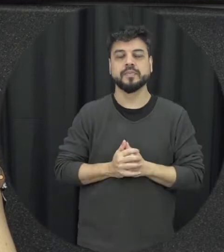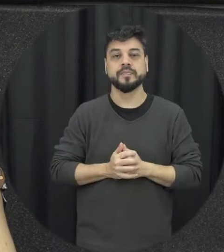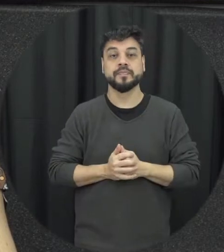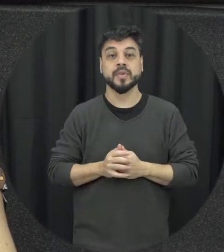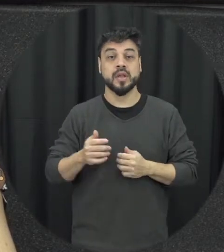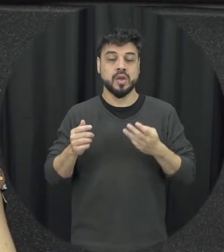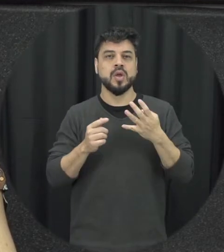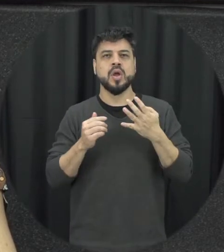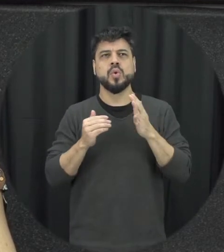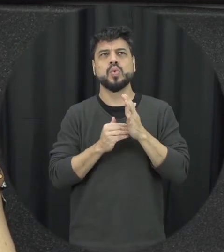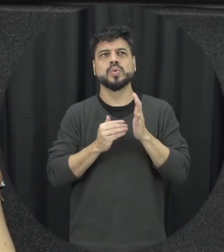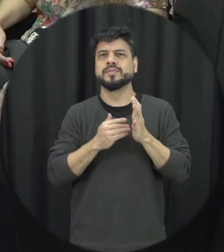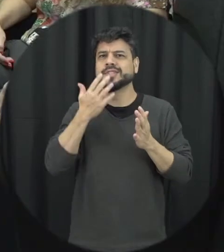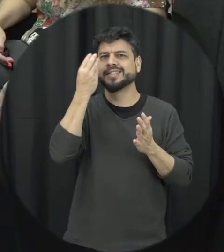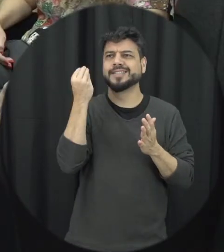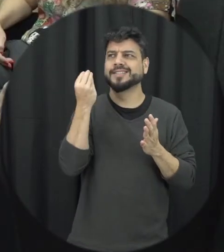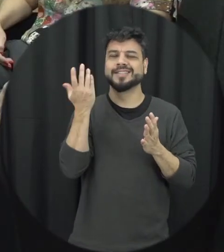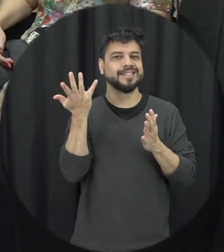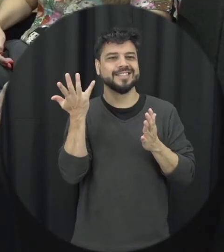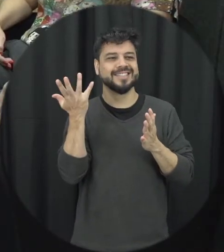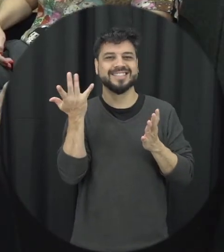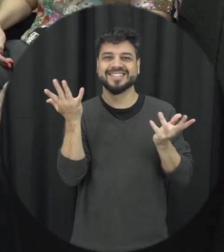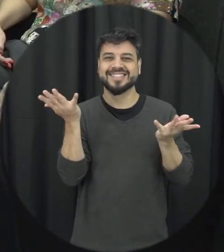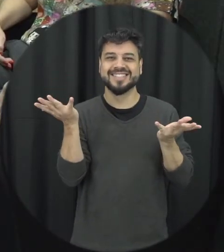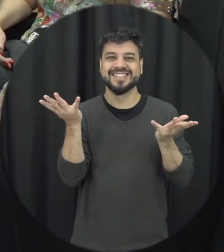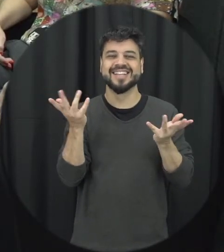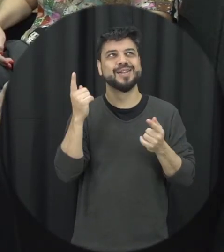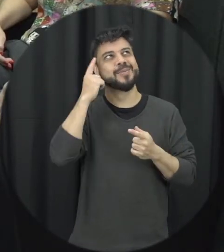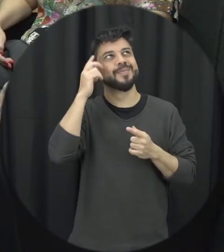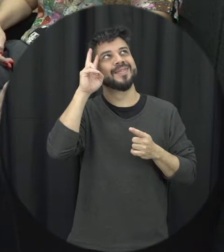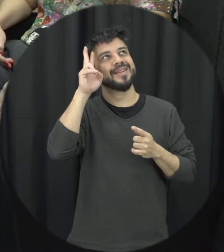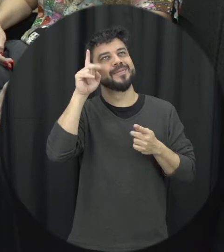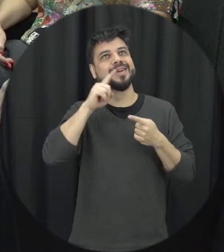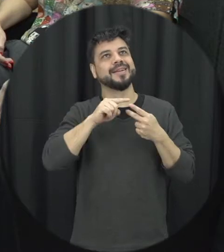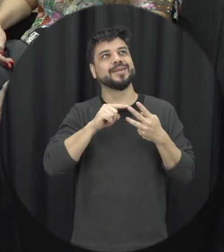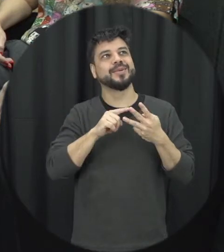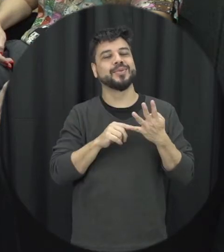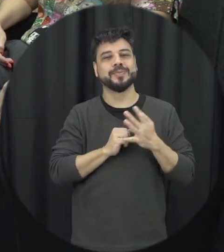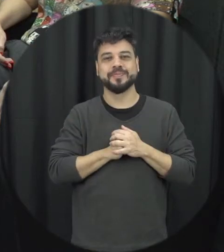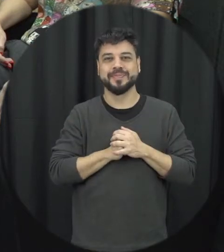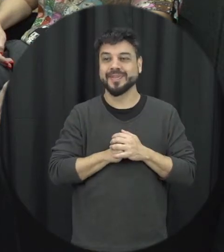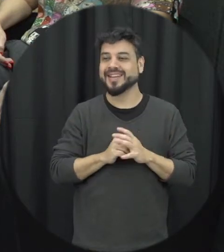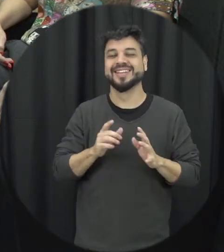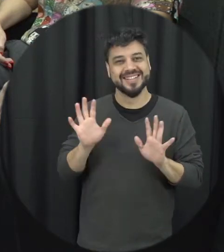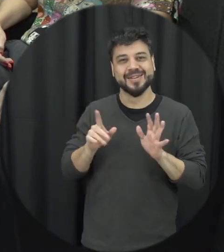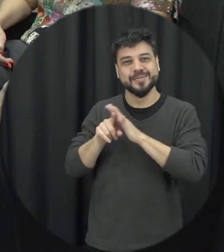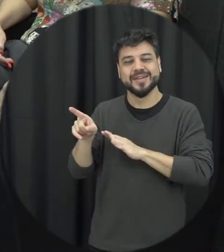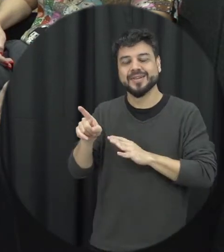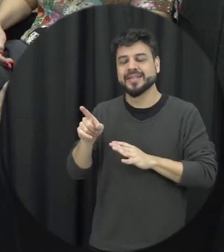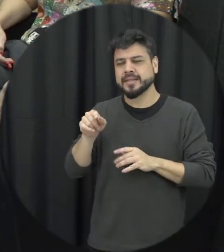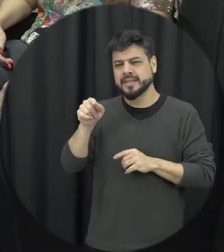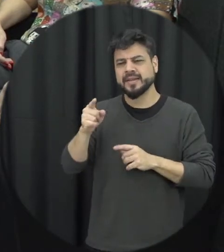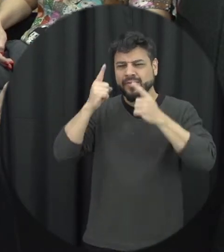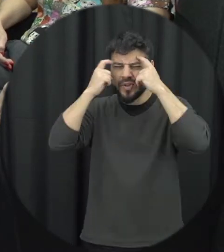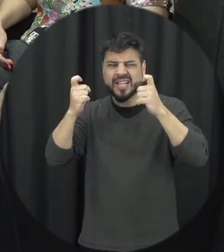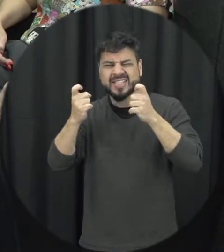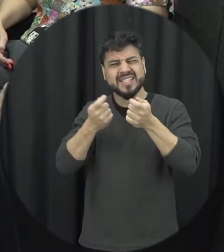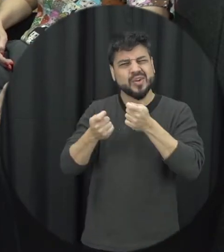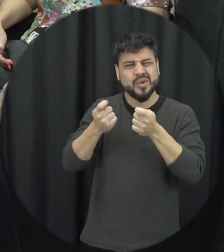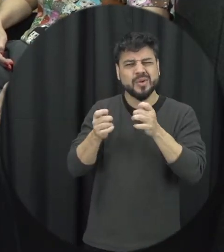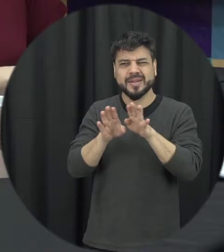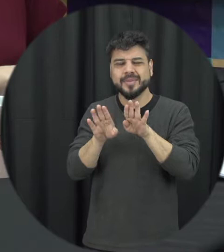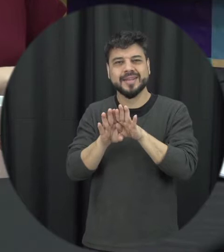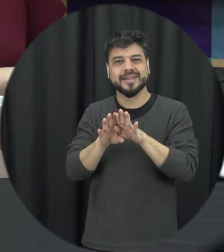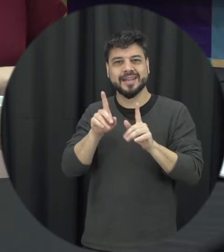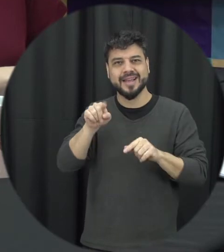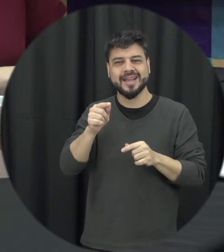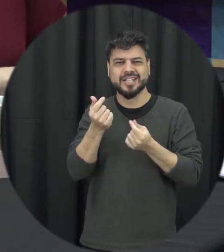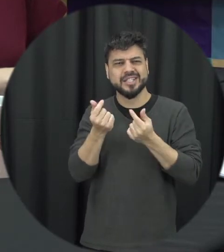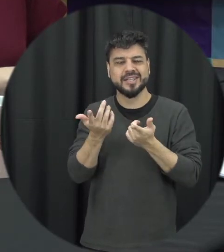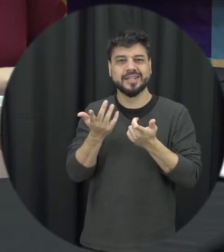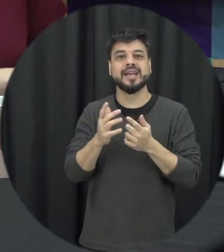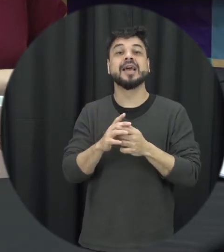do eu tô esquecendo deixa eu ver não tem algo a ver com violência econômico e esses a violência